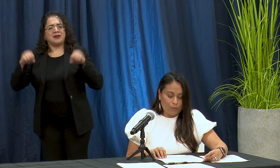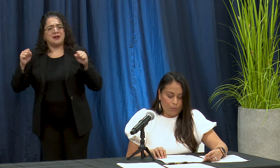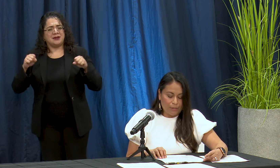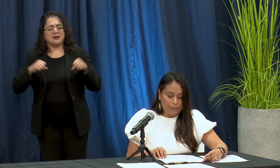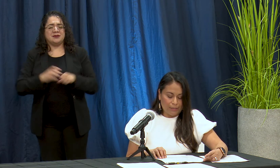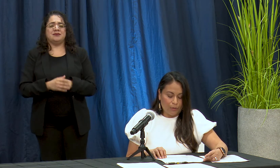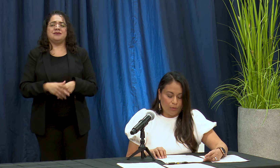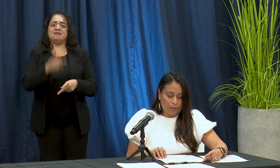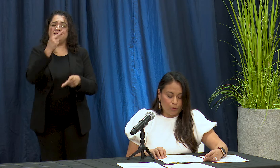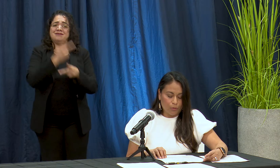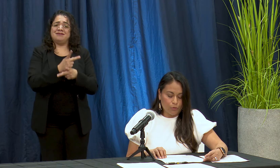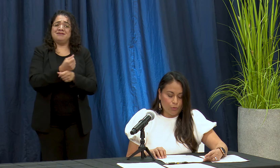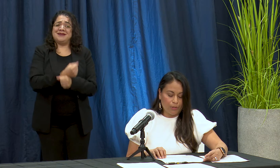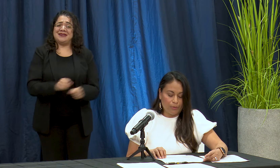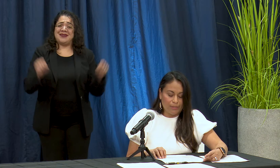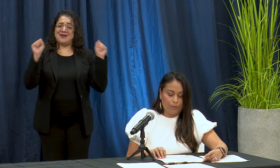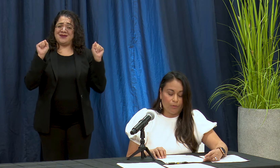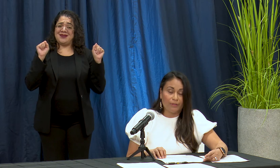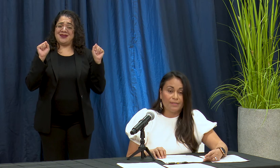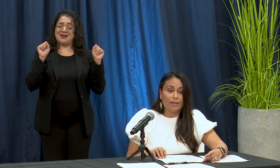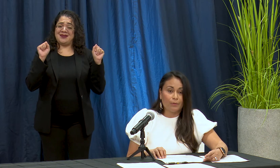algunas Torrio's sobre nuestra orden de salud